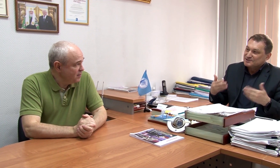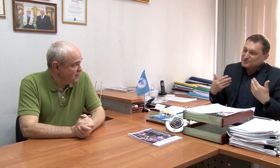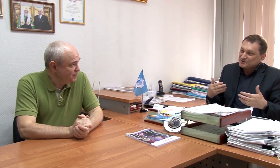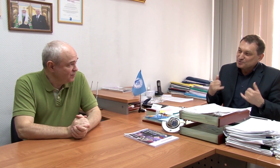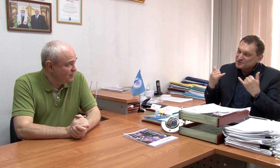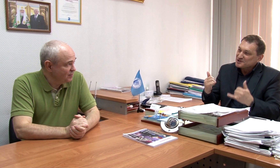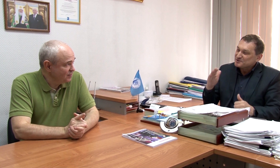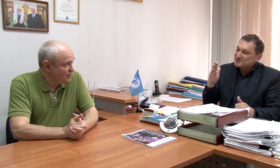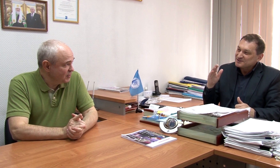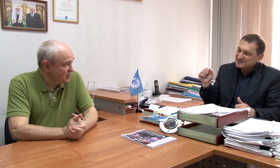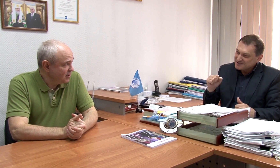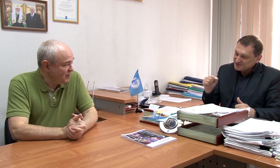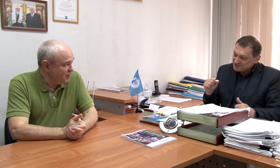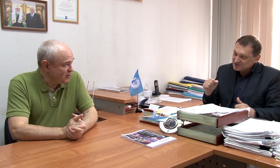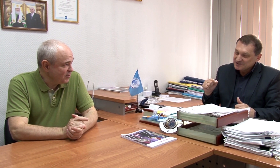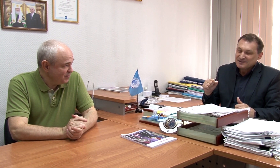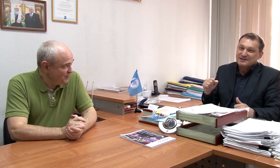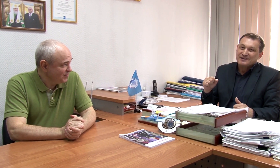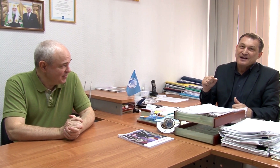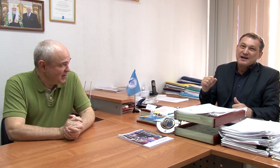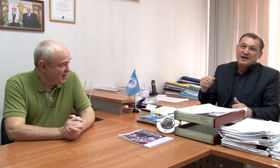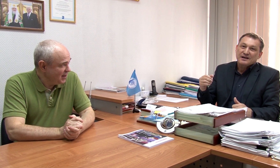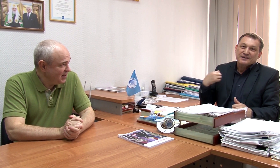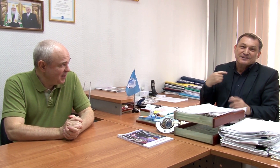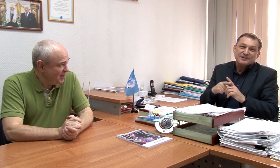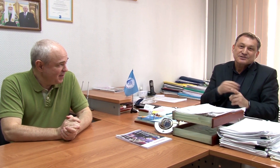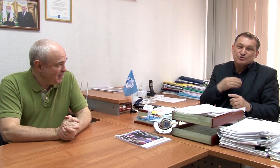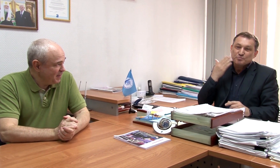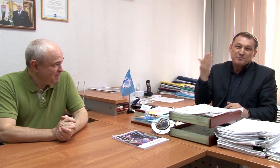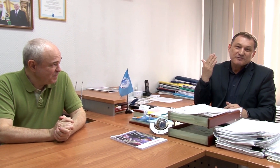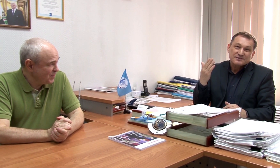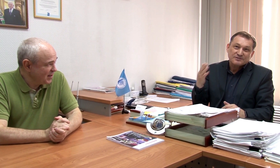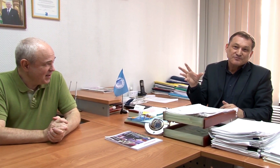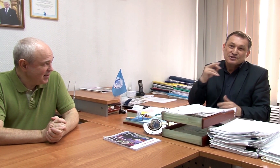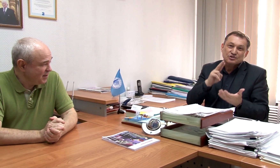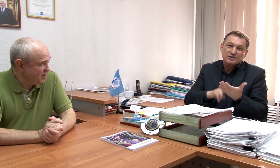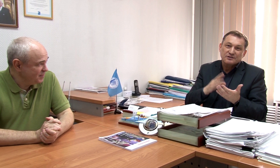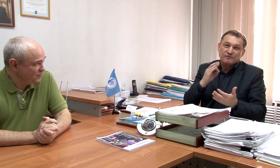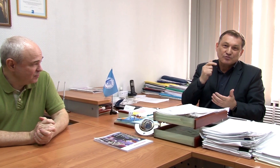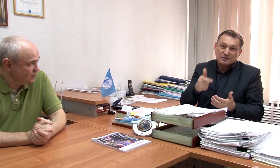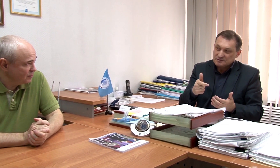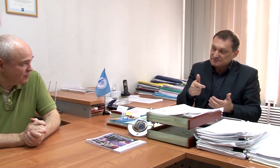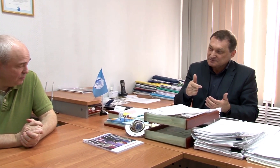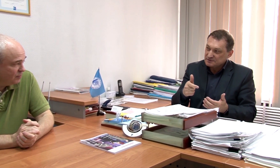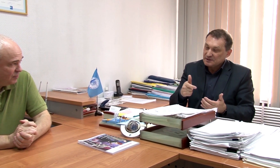Здравствуйте, уважаемый Виктор Александрович! Я также хочу поприветствовать всех членов ВОГ.